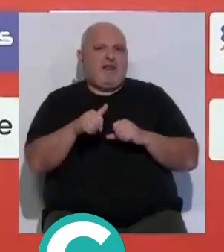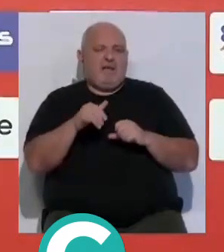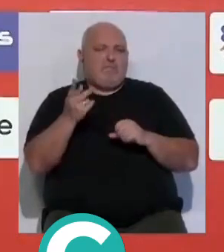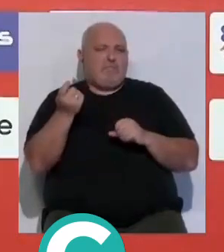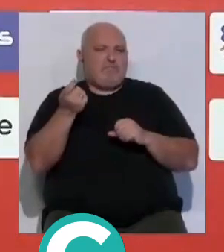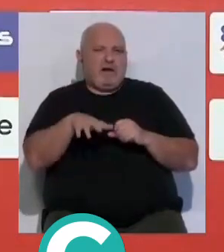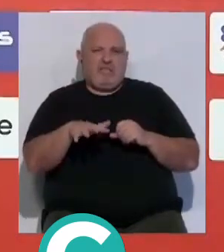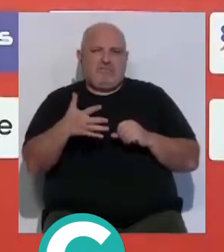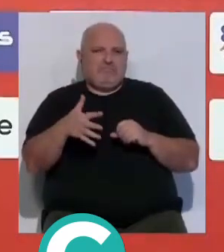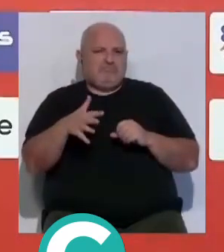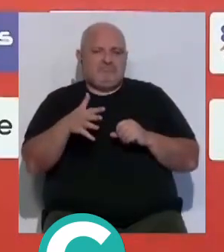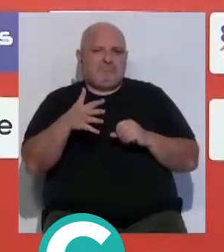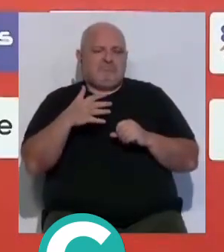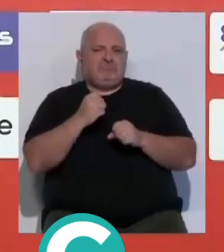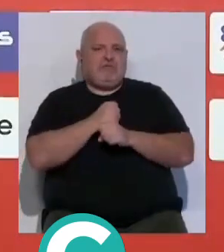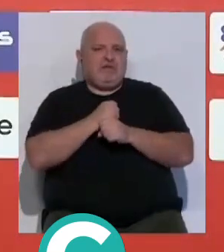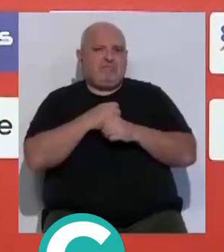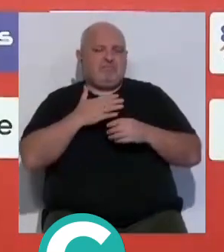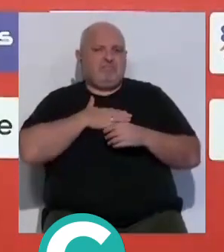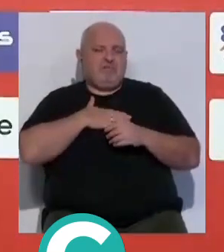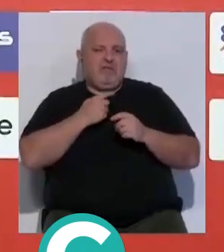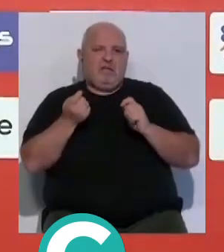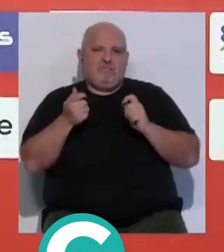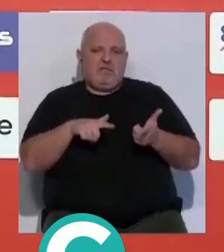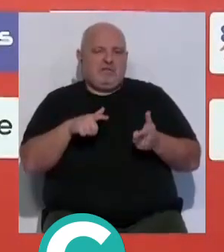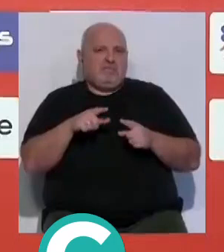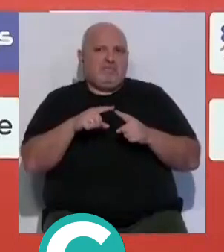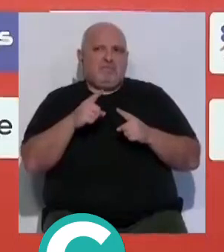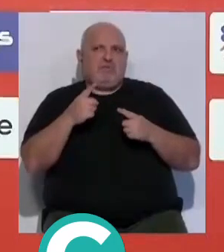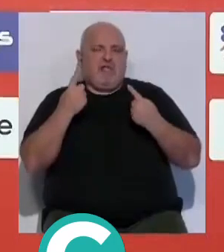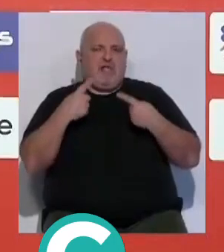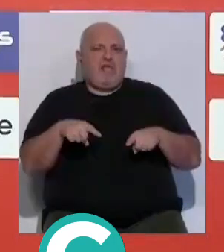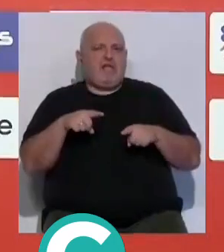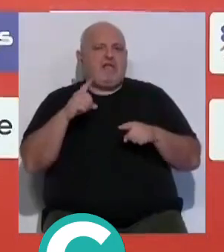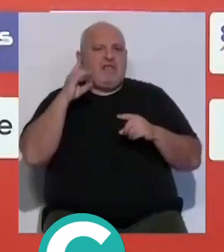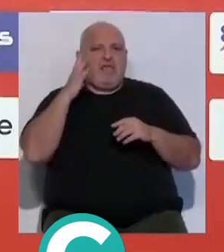es parecido nuestro trabajo es es muy parecido no porque tenemos una una idea de juego Por más